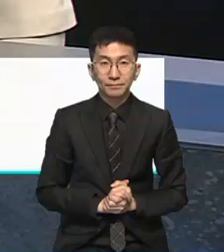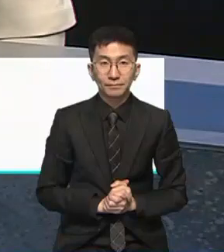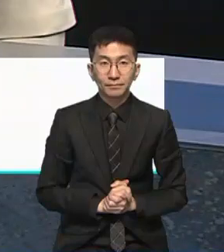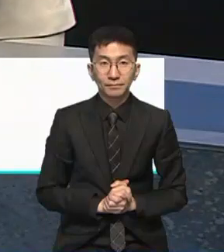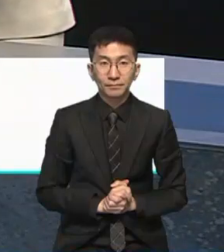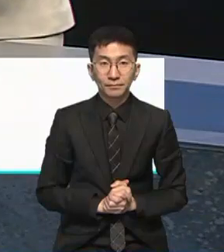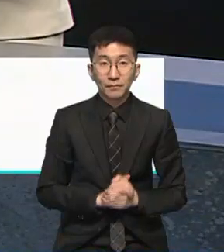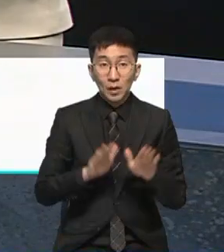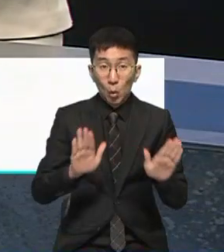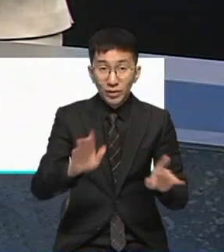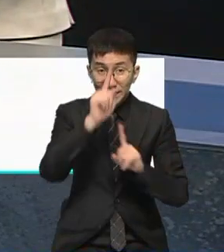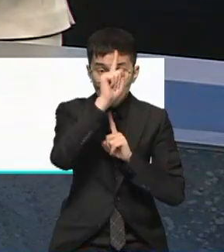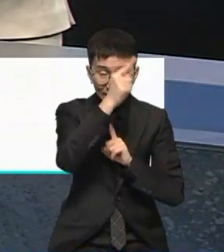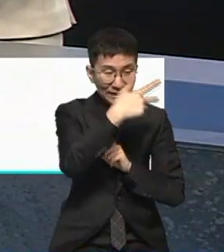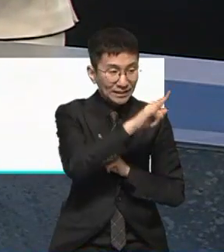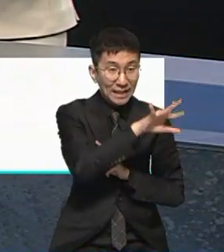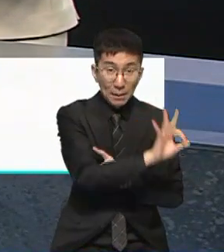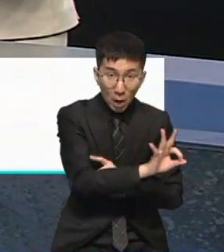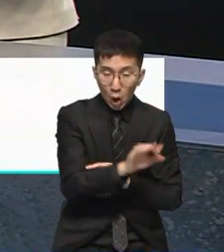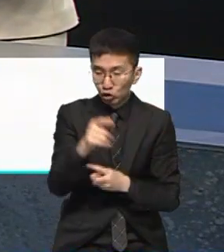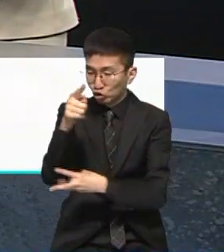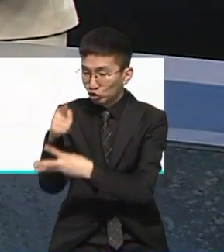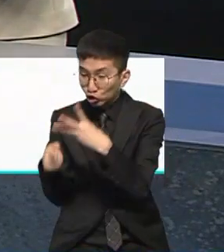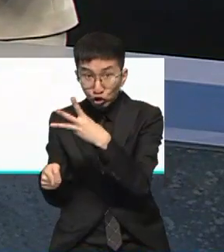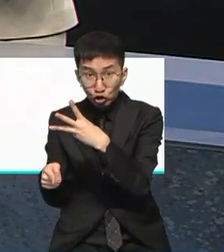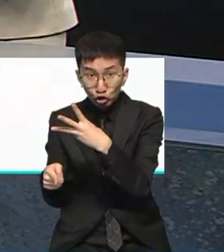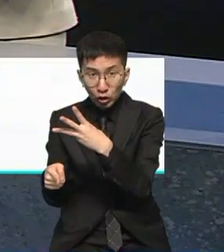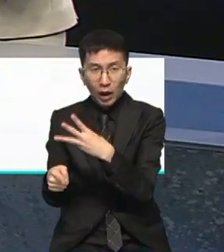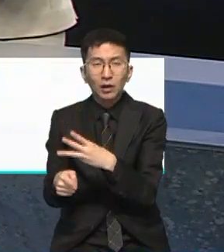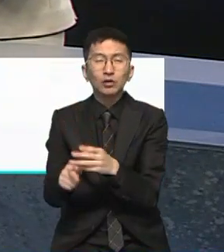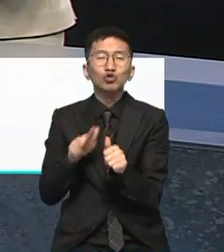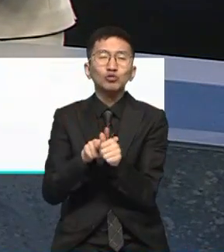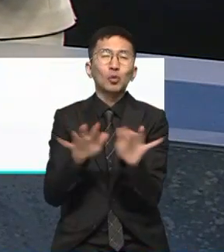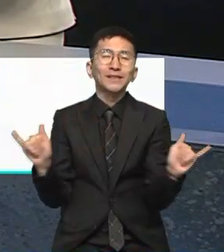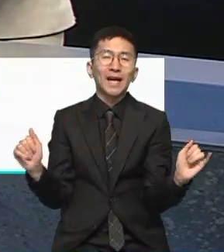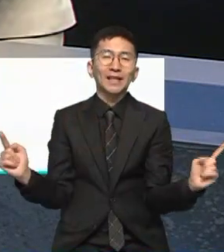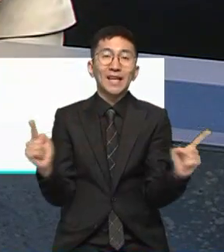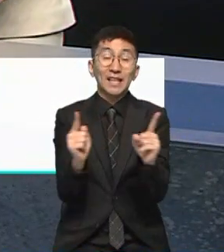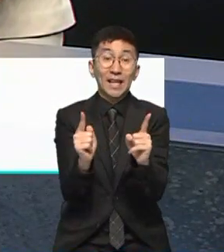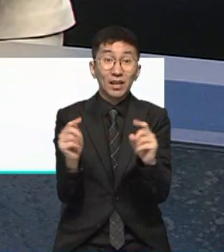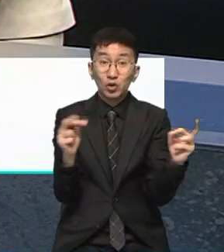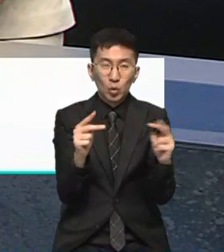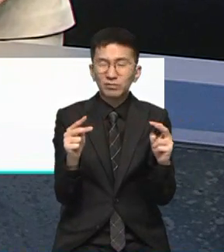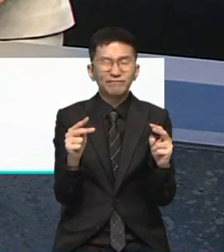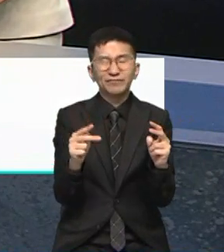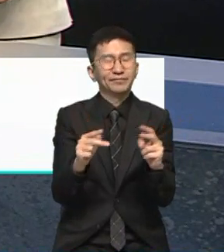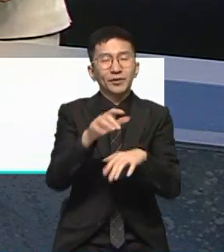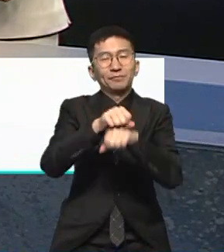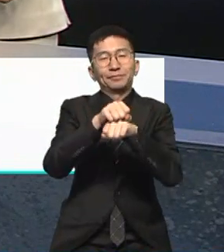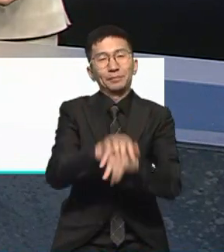(앵커) 오늘 열릴 예정이었던 이재명, 윤석열 두 대선 후보의 1:1 토론이 결국 무산됐습니다.